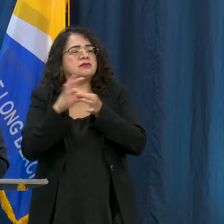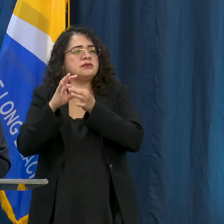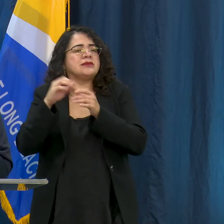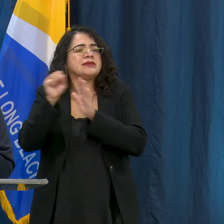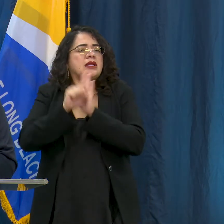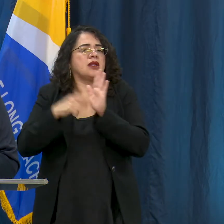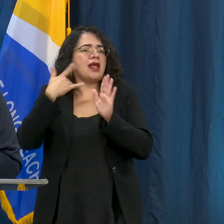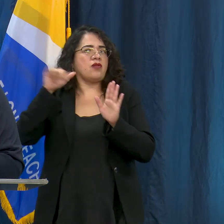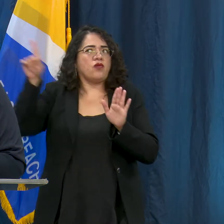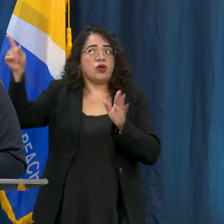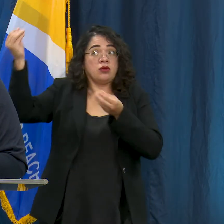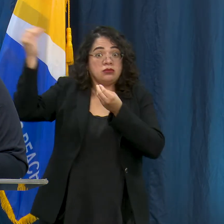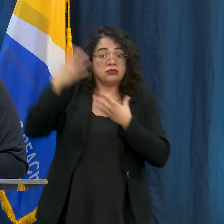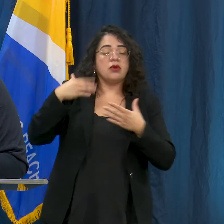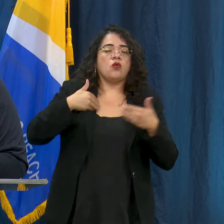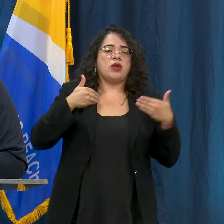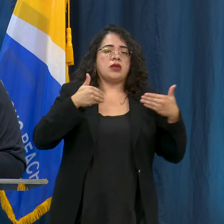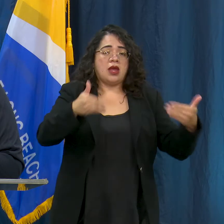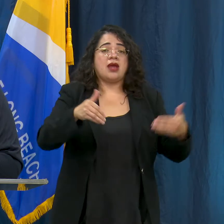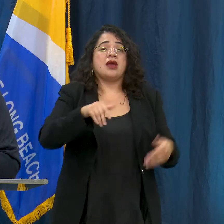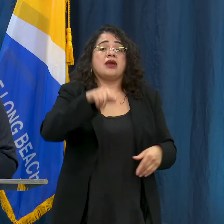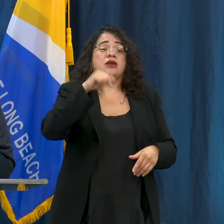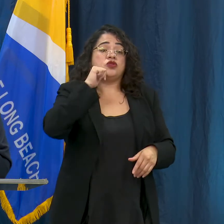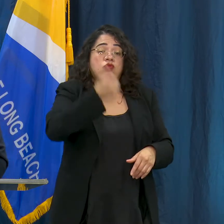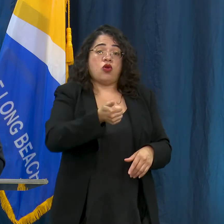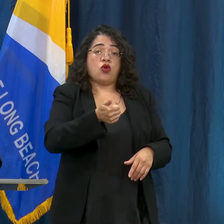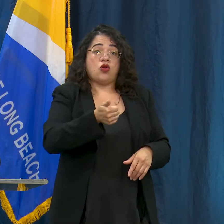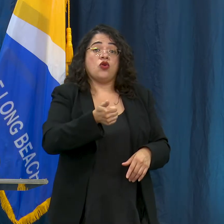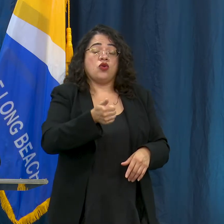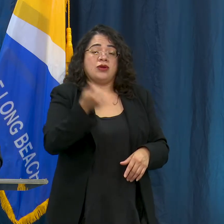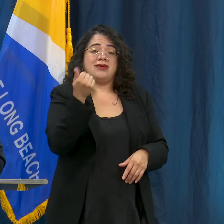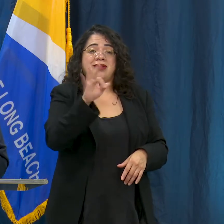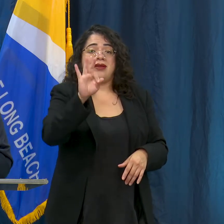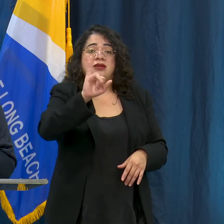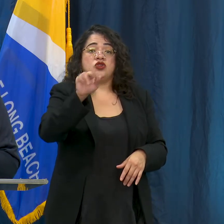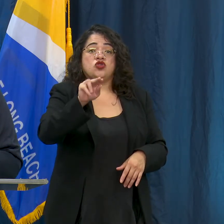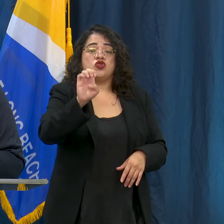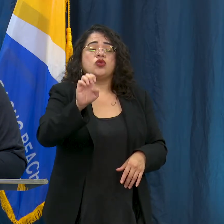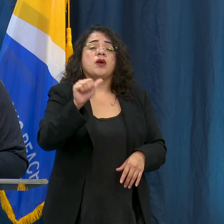viernes DC nova de Junio SI SE puede on rehab realest los Vera's evo Degas de